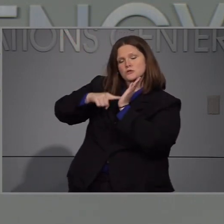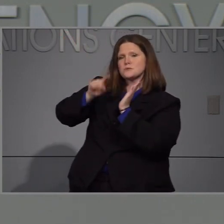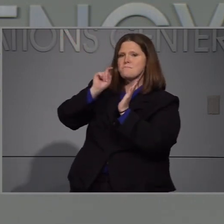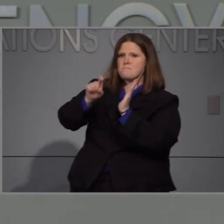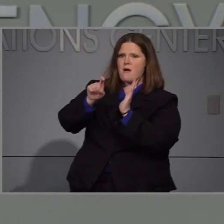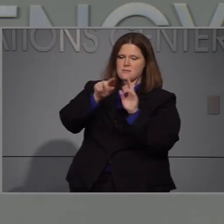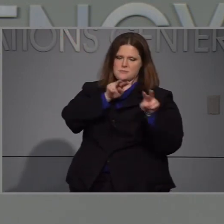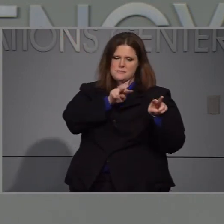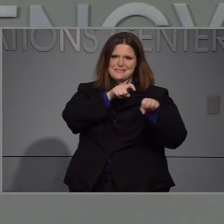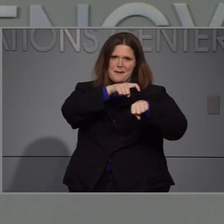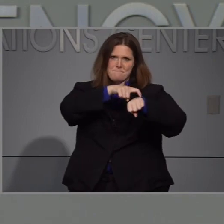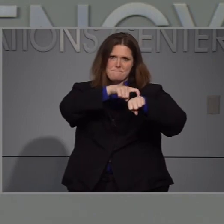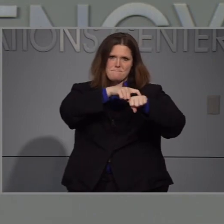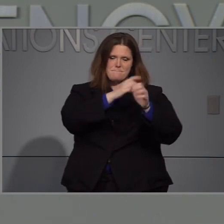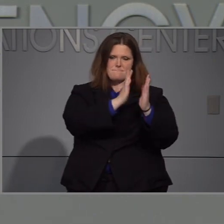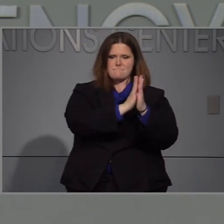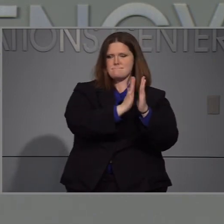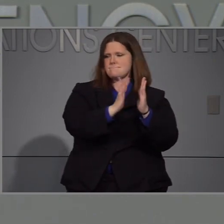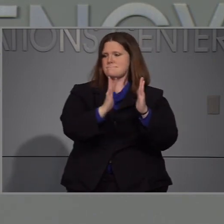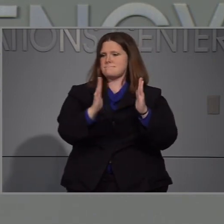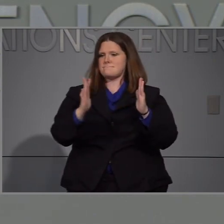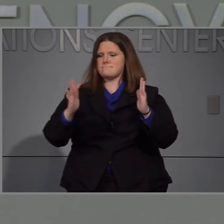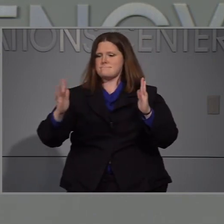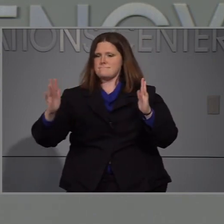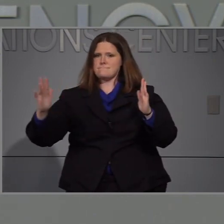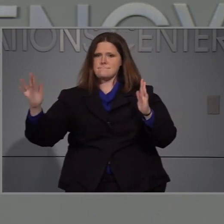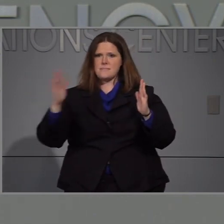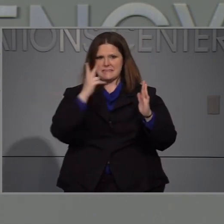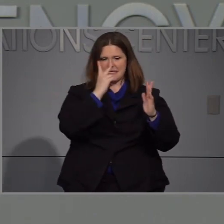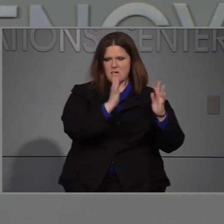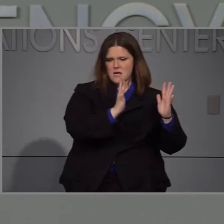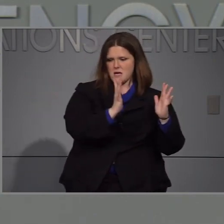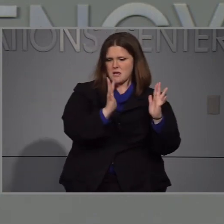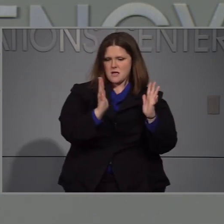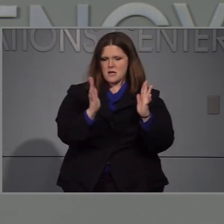Organismos es que estos estudios se tiene que hacer durante más tiempo